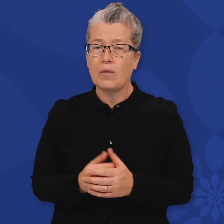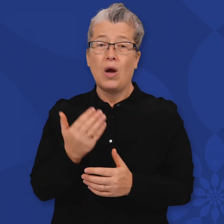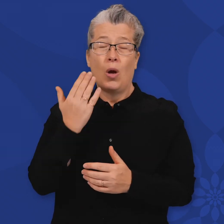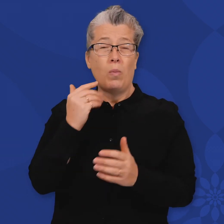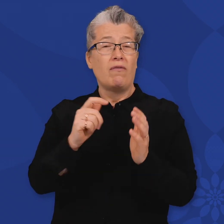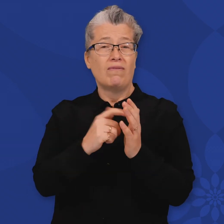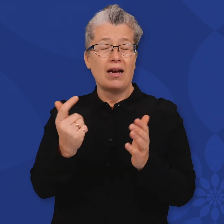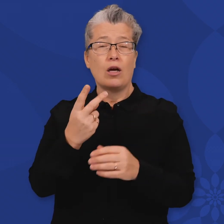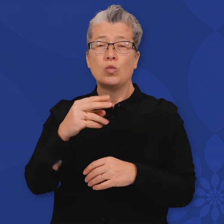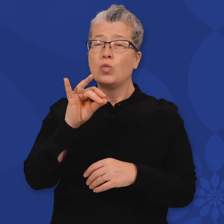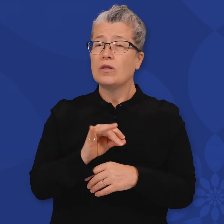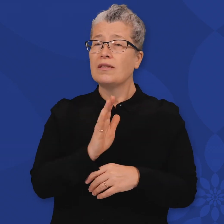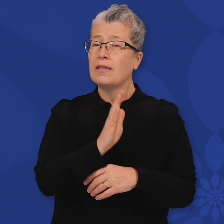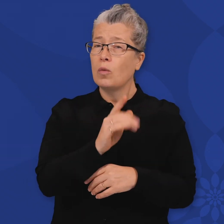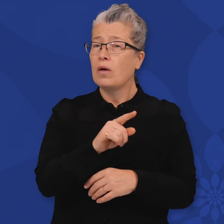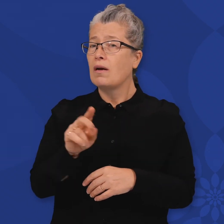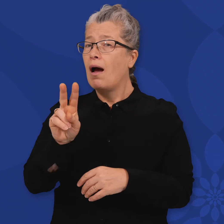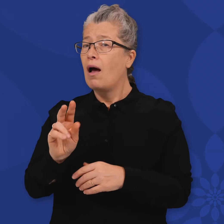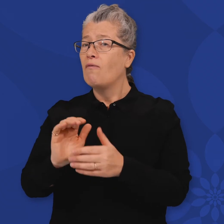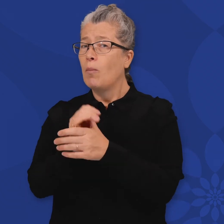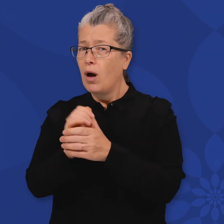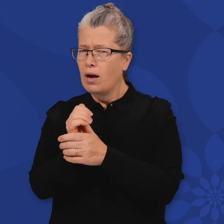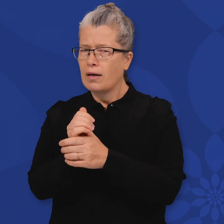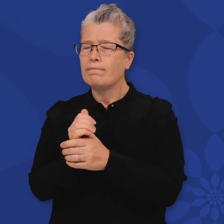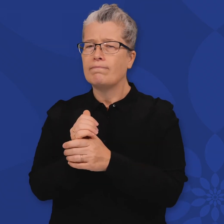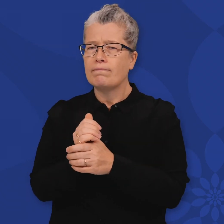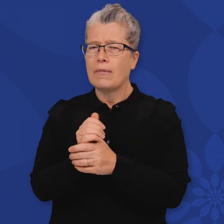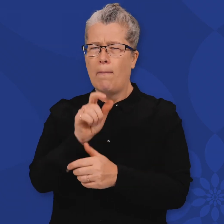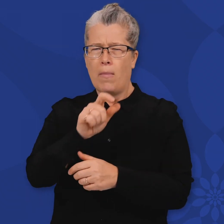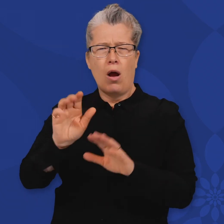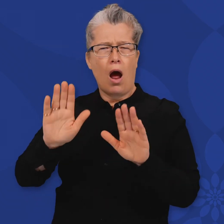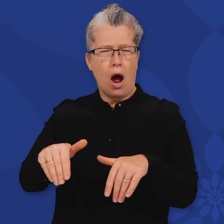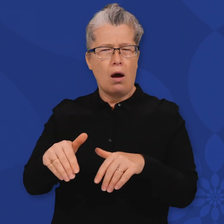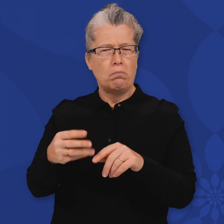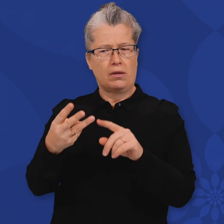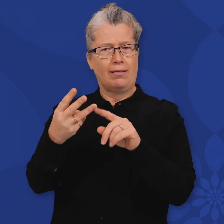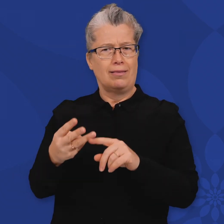Under den senaste veckan (27.1–2.2) har vaccinationstäckningen -